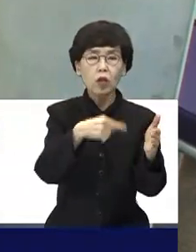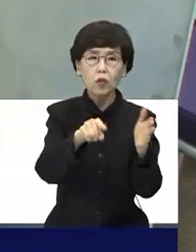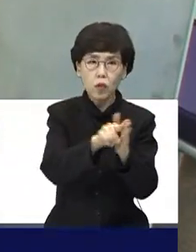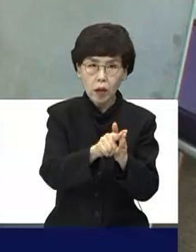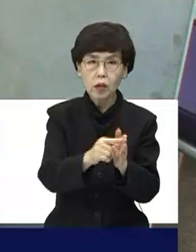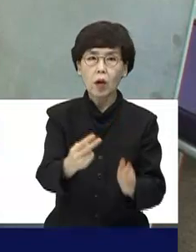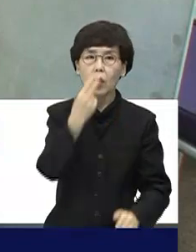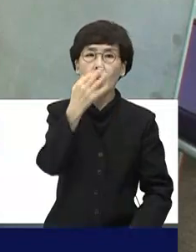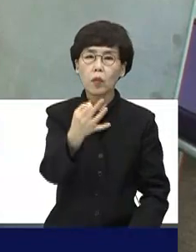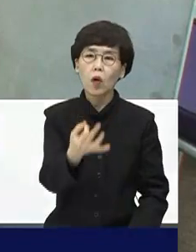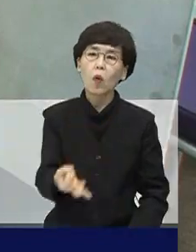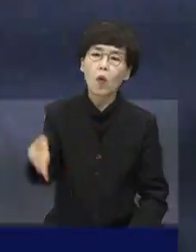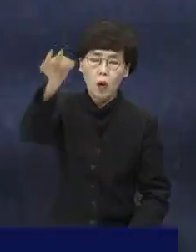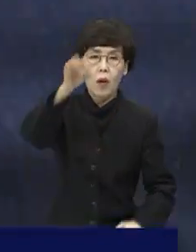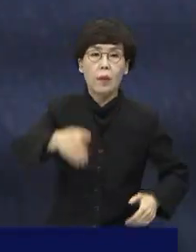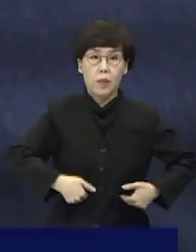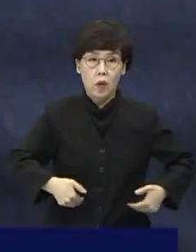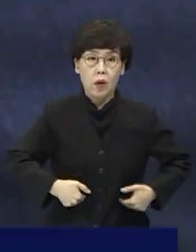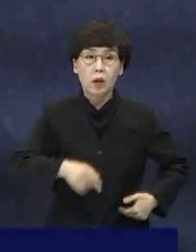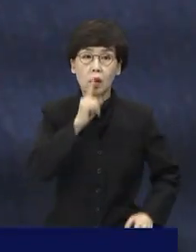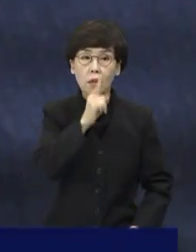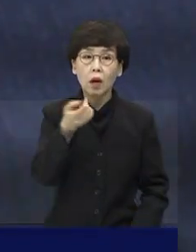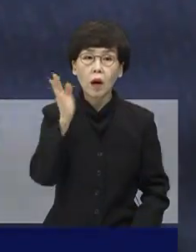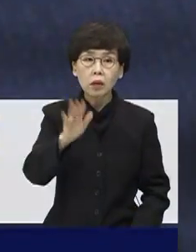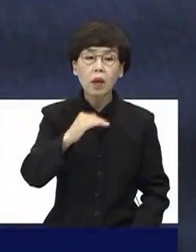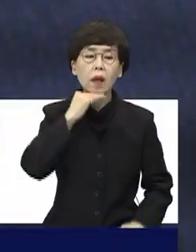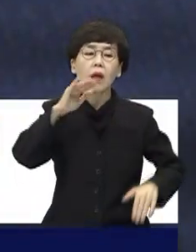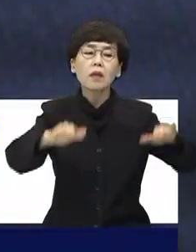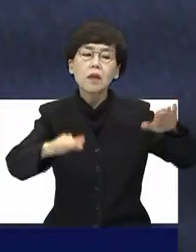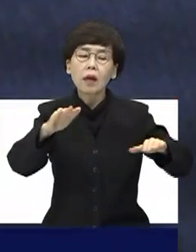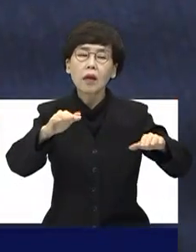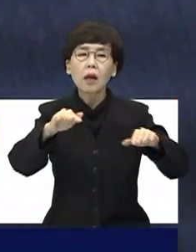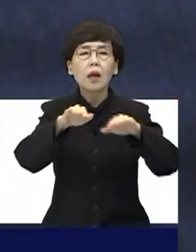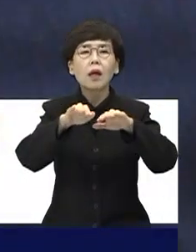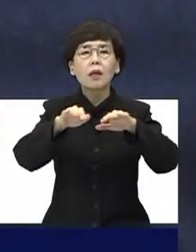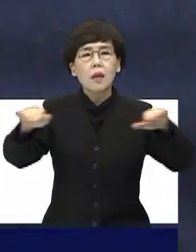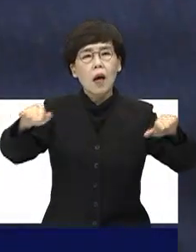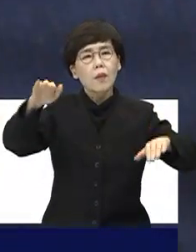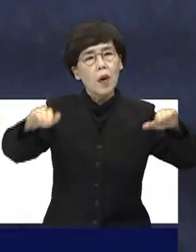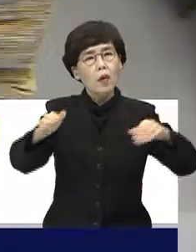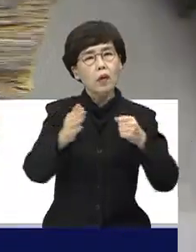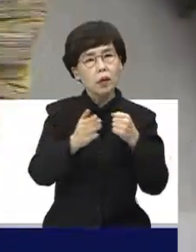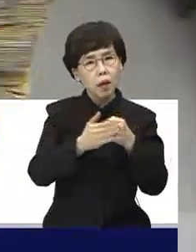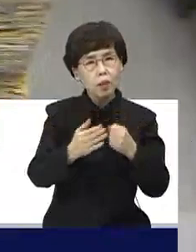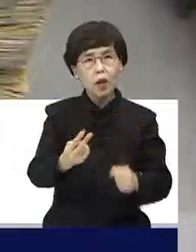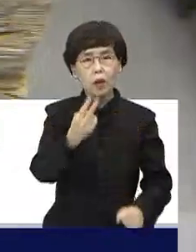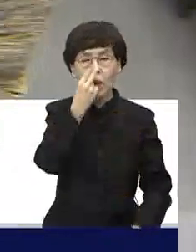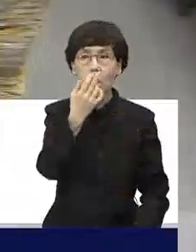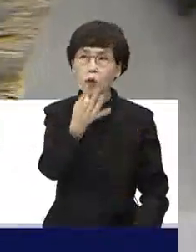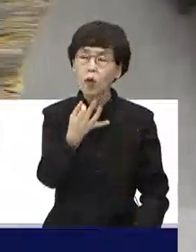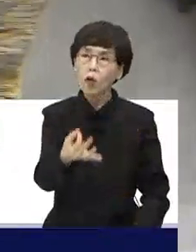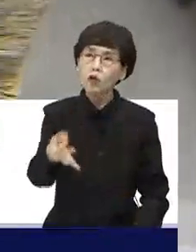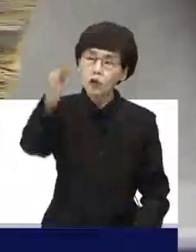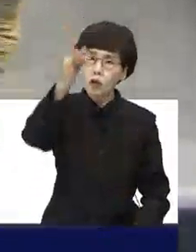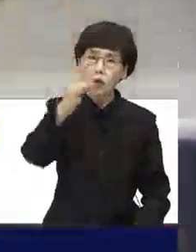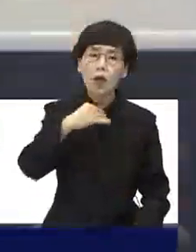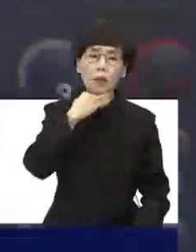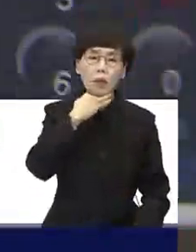보험료율 인상이 불가피하다면서도 세대별 형평성을 고려해 보험료율 인상 속도를 연령 그룹에 따라 차등 추진하겠다는 것